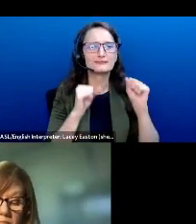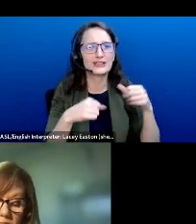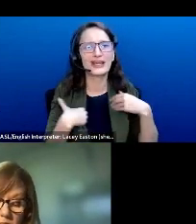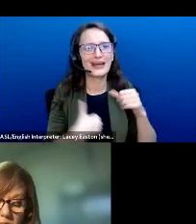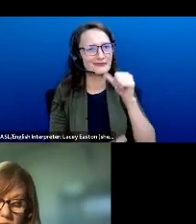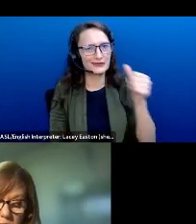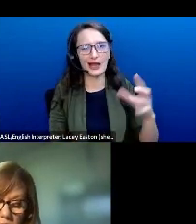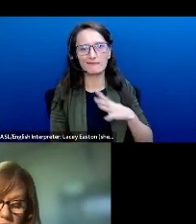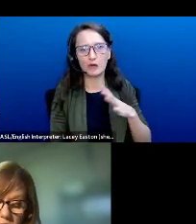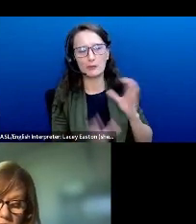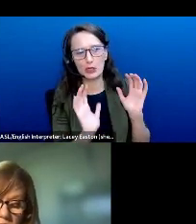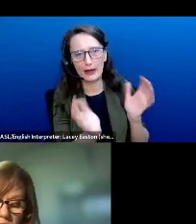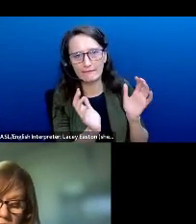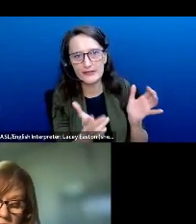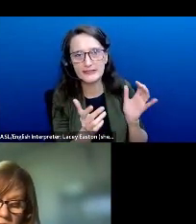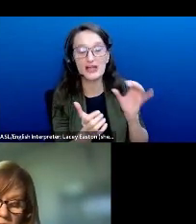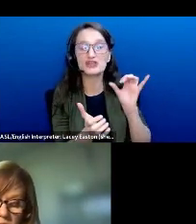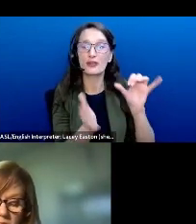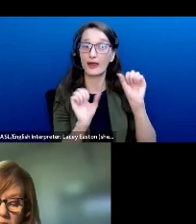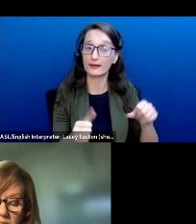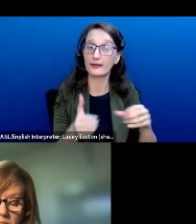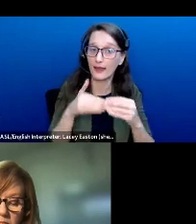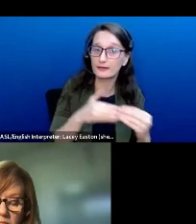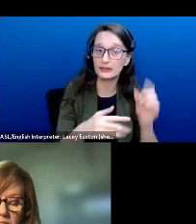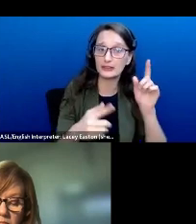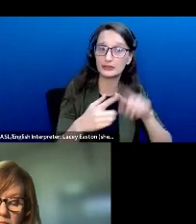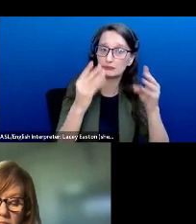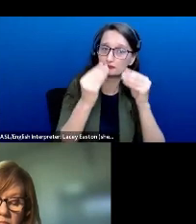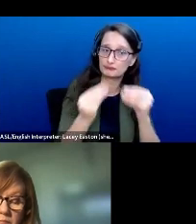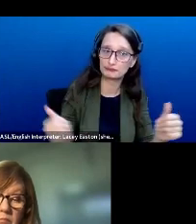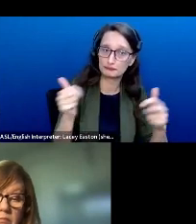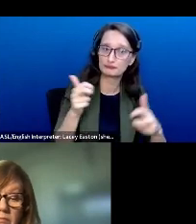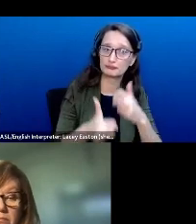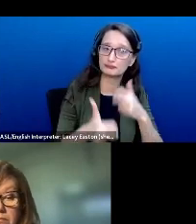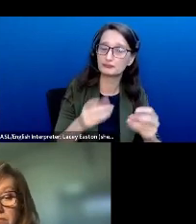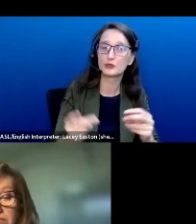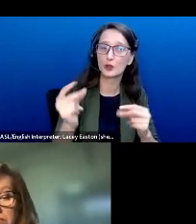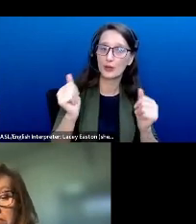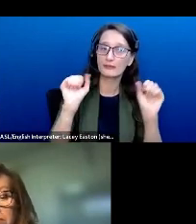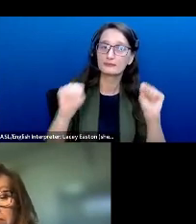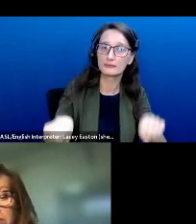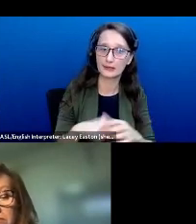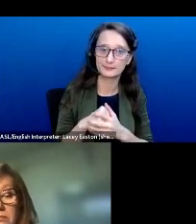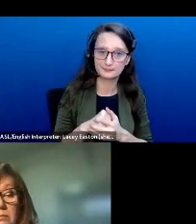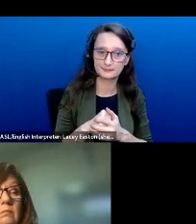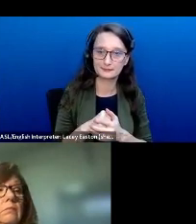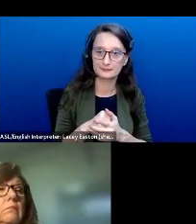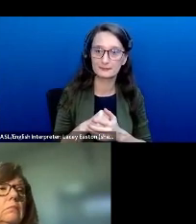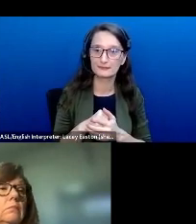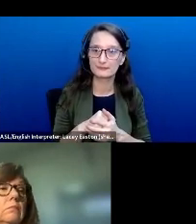a menudo pueden conducir a la resolución de problemas con bastante rapidez. Y luego, la resolución alternativa de disputas o